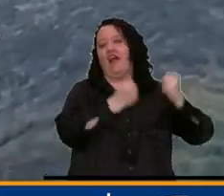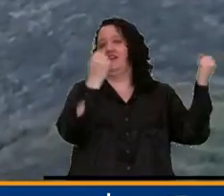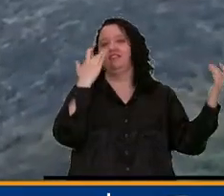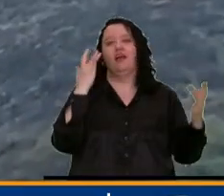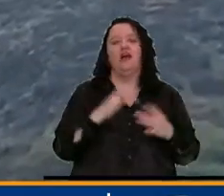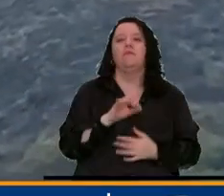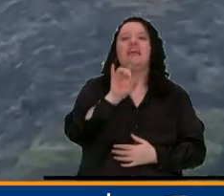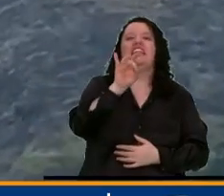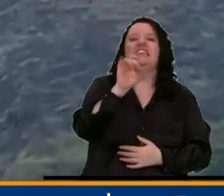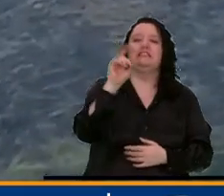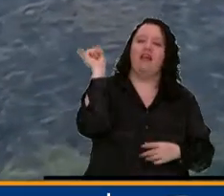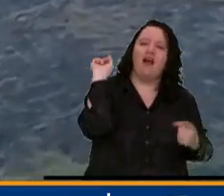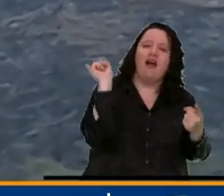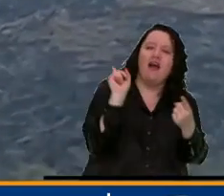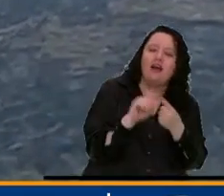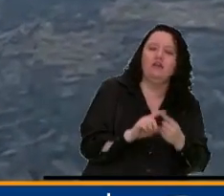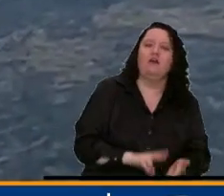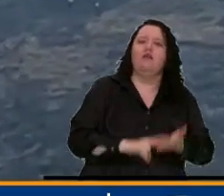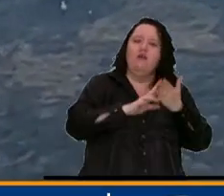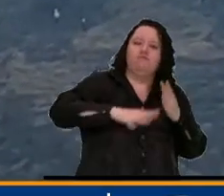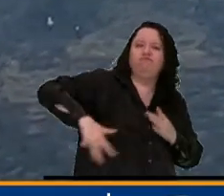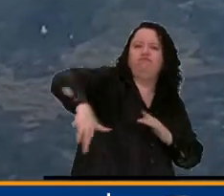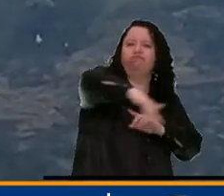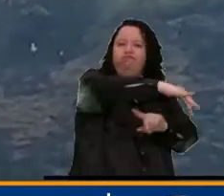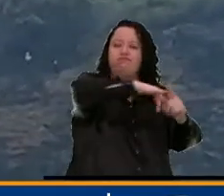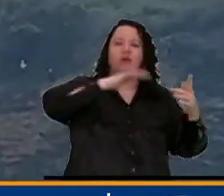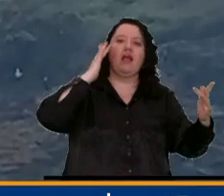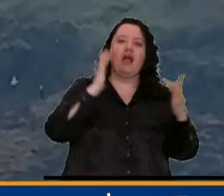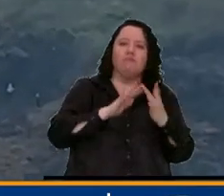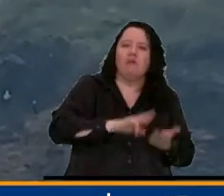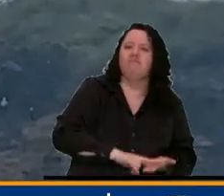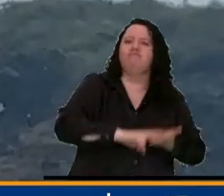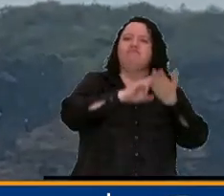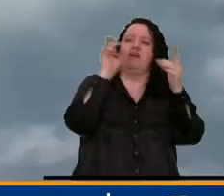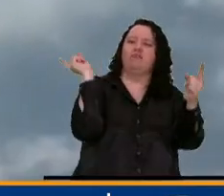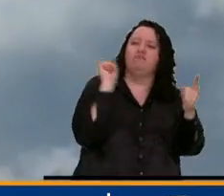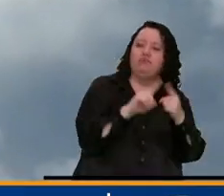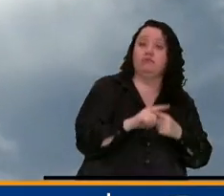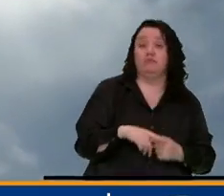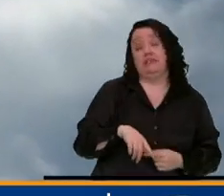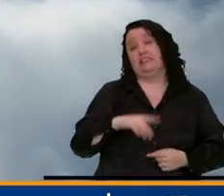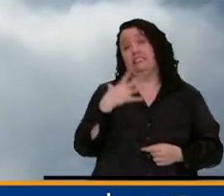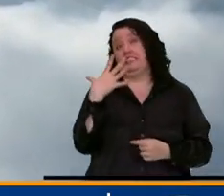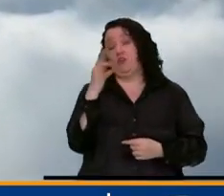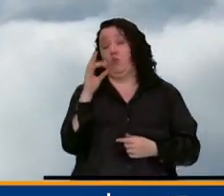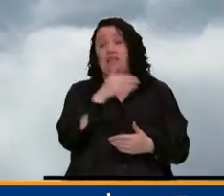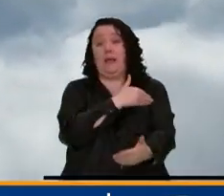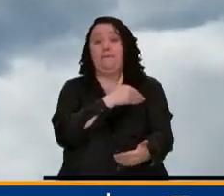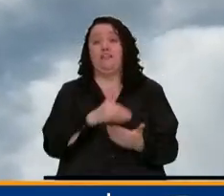emergencia fuera mucho peor. sin embargo, el daño ocasionado por el incendio arrasó con más